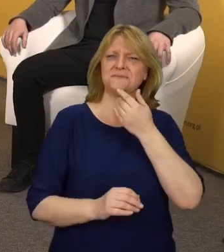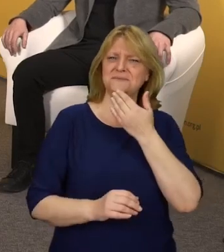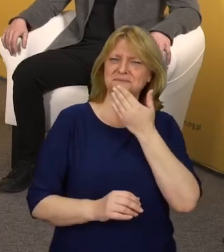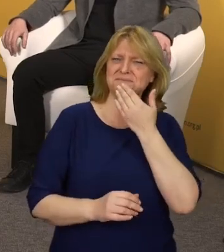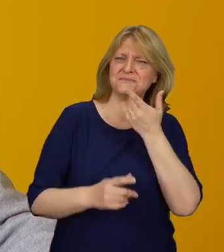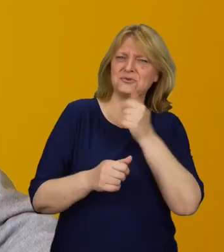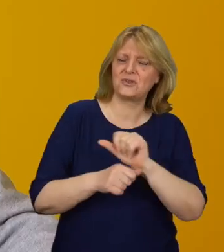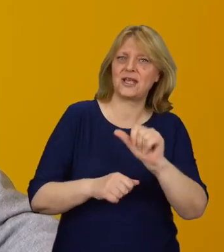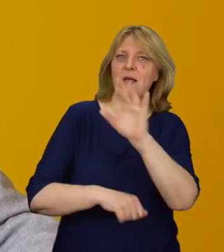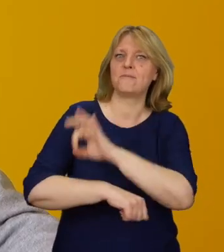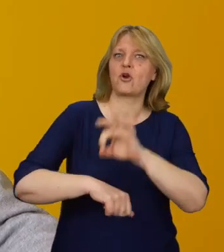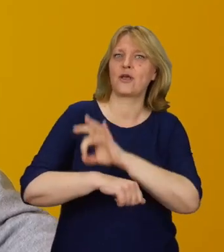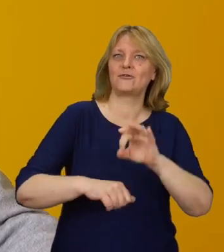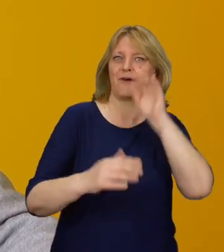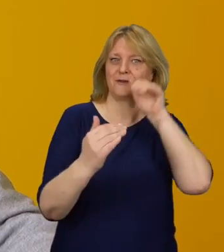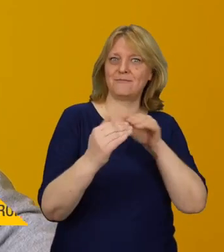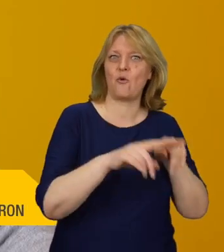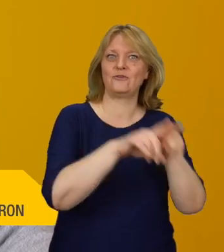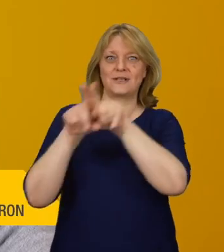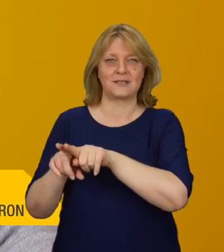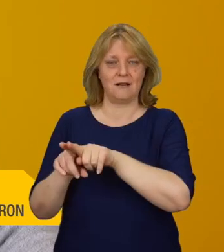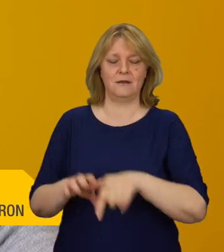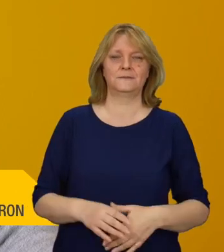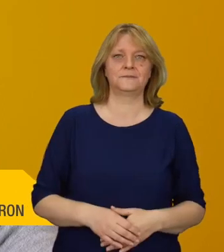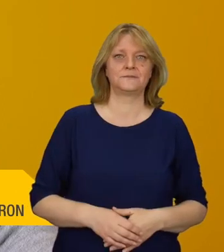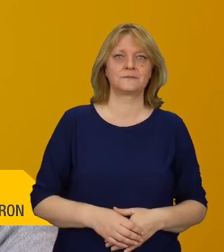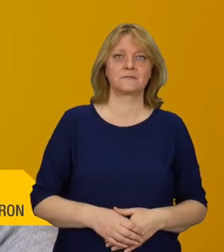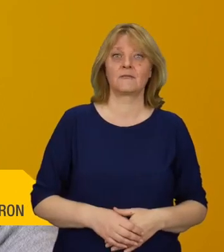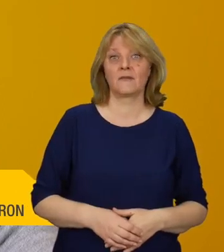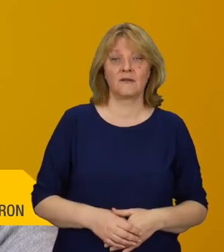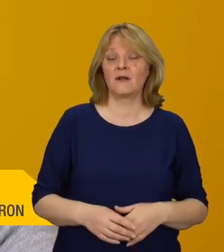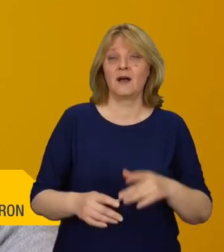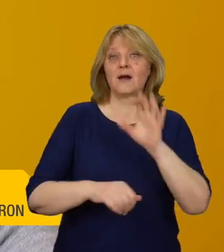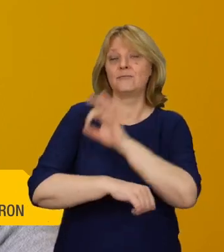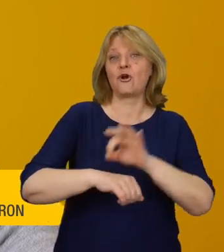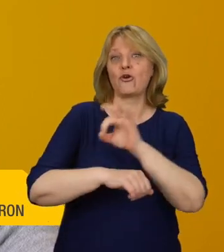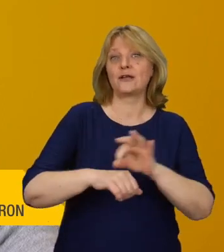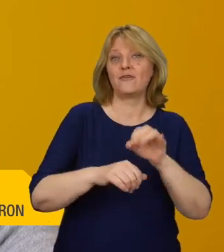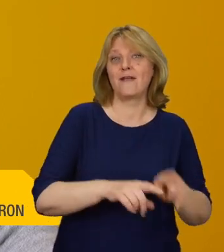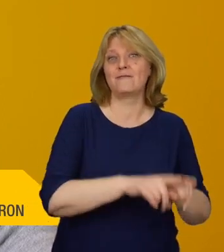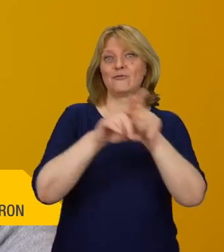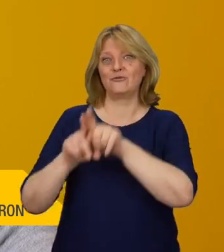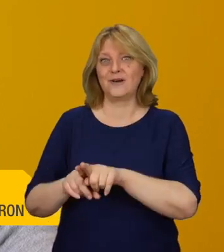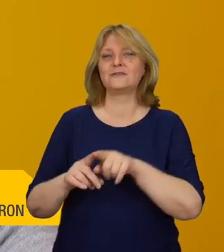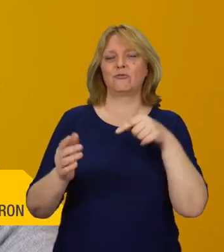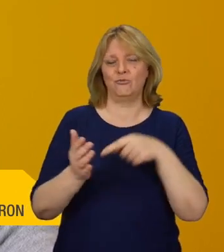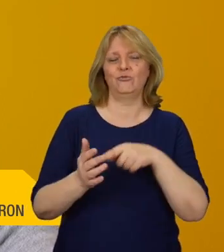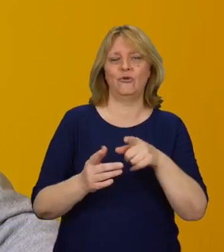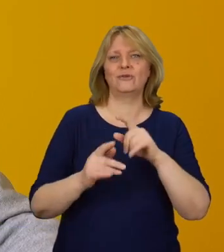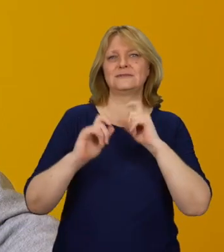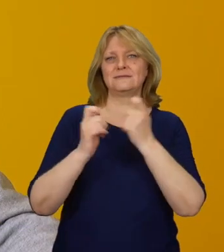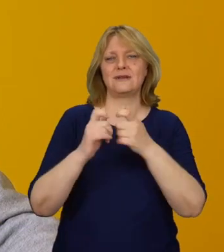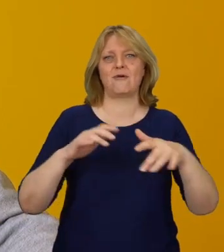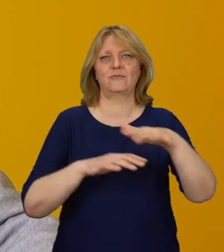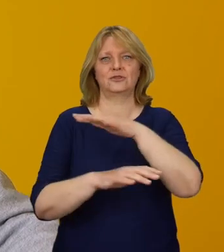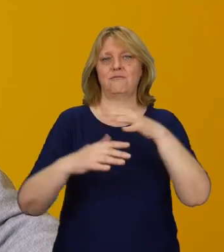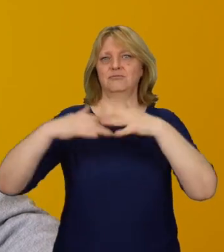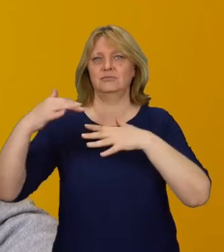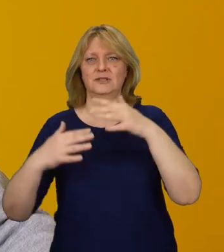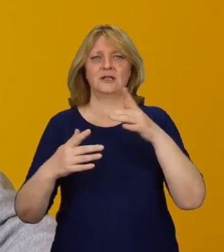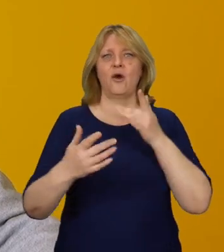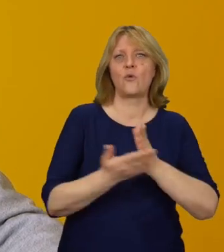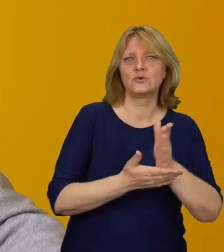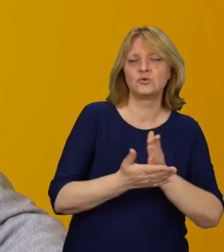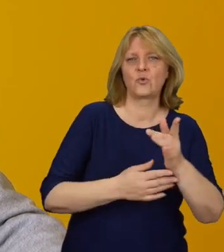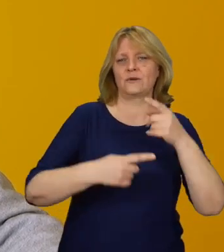Projektowanie uniwersalne dotyczy całej przestrzeni zabudowanej, wszystkich produktów, usług